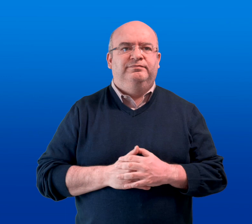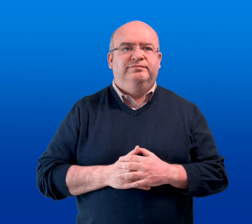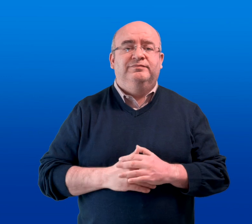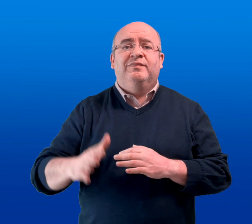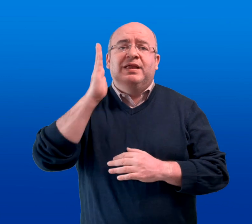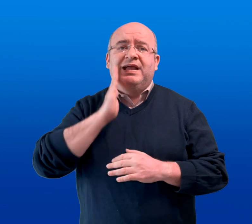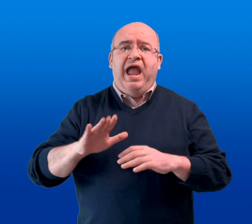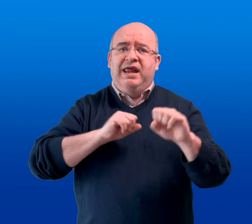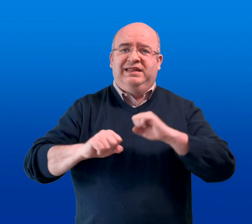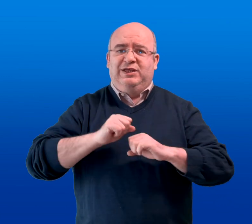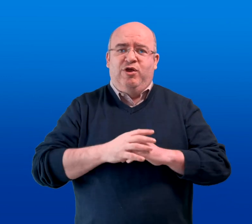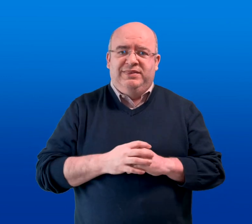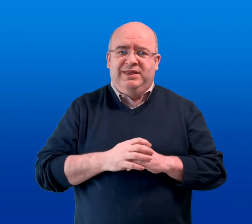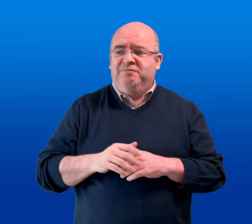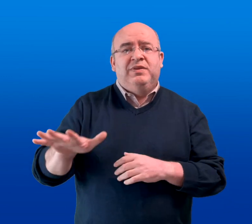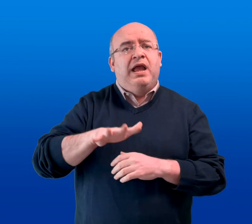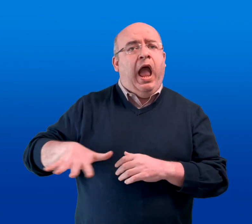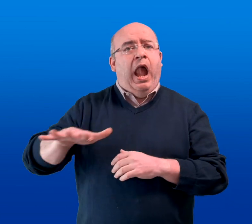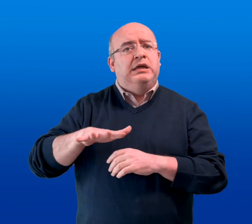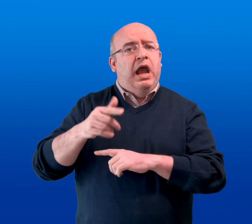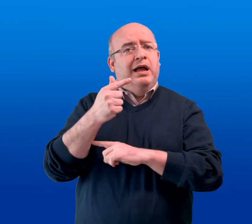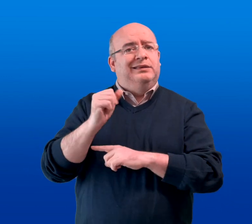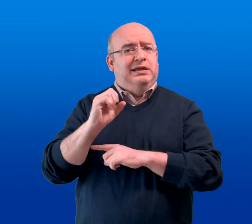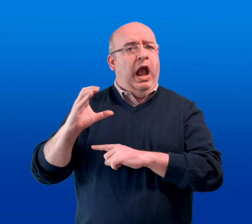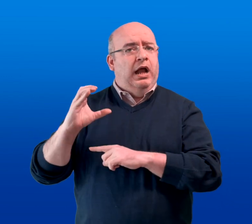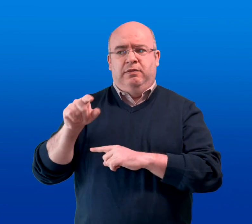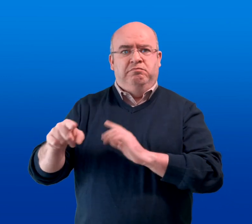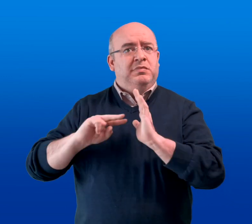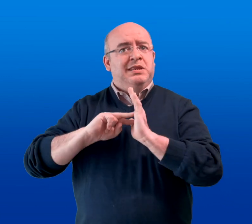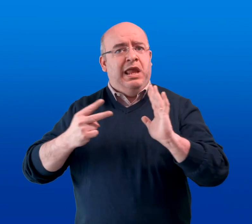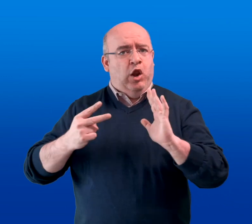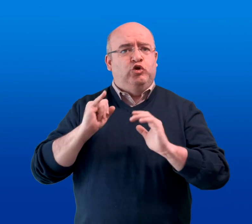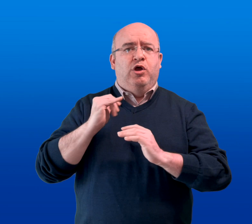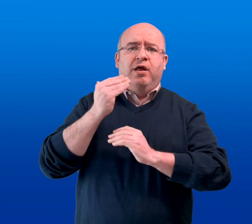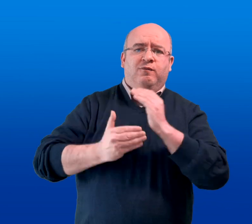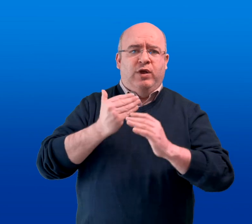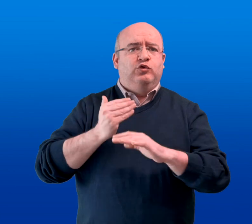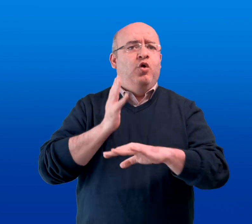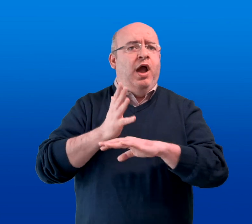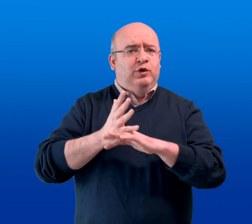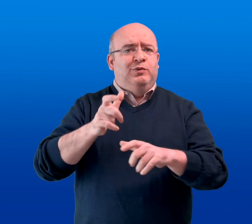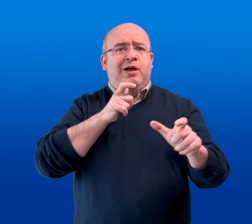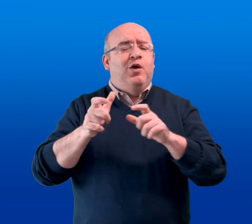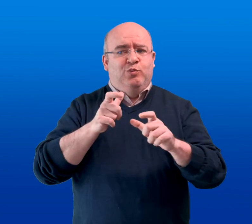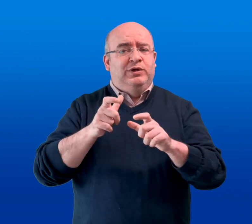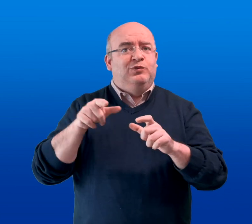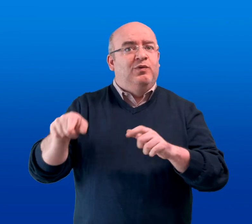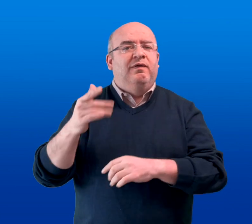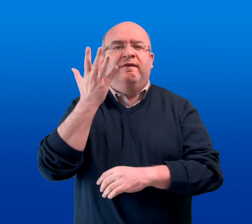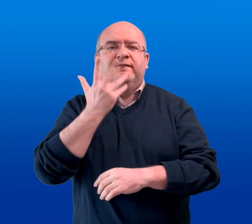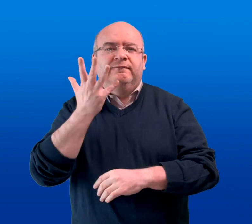Cari Dirigenti, con la presente vogliamo informarVi che l’Area TIAC - Tecnologia, Innovazione, Accessibilità e Comunicazione ha